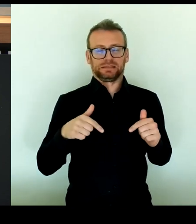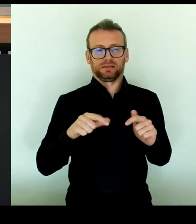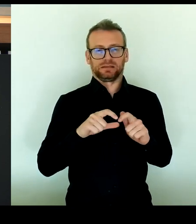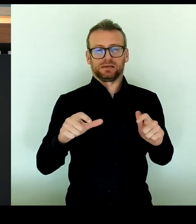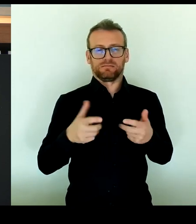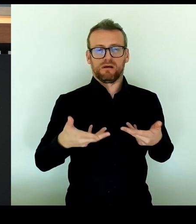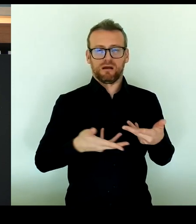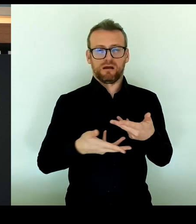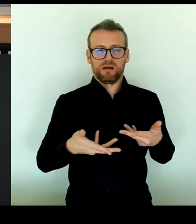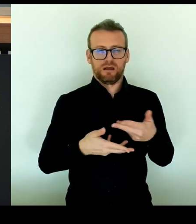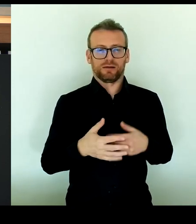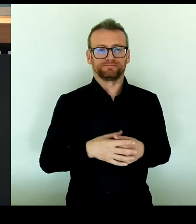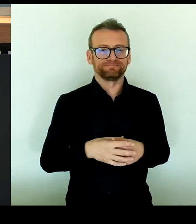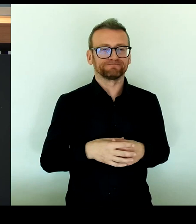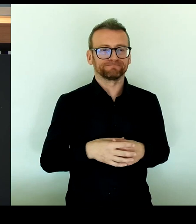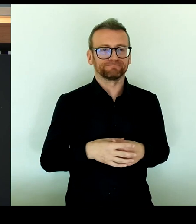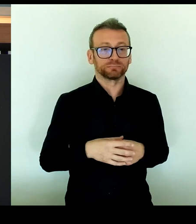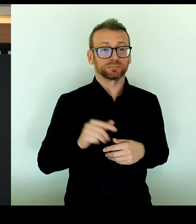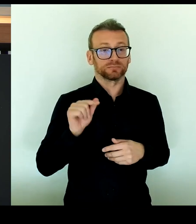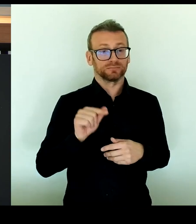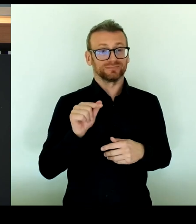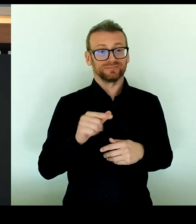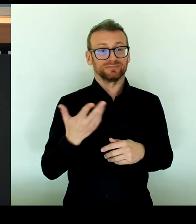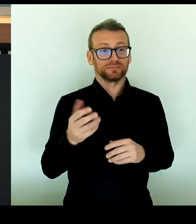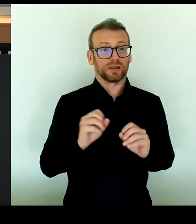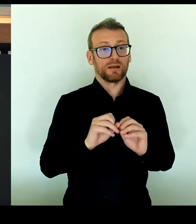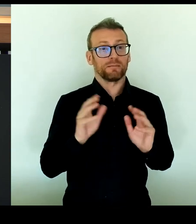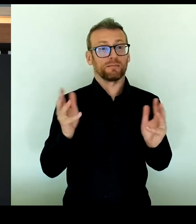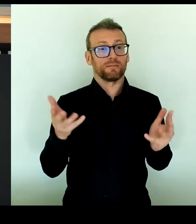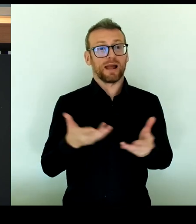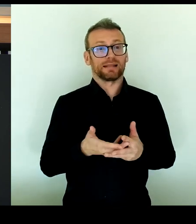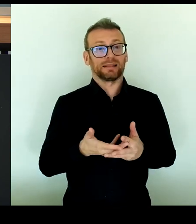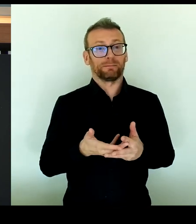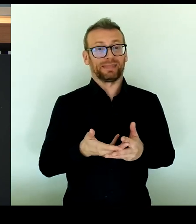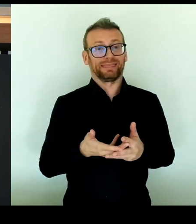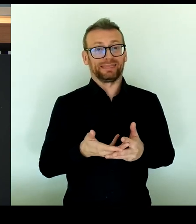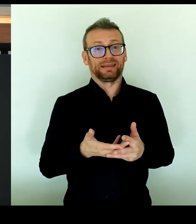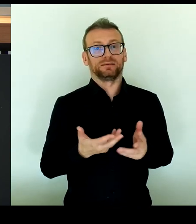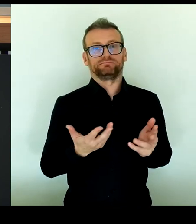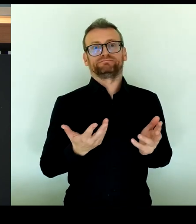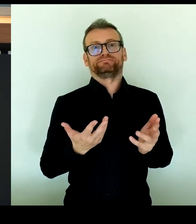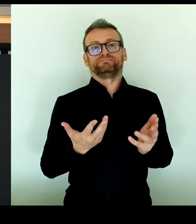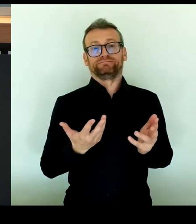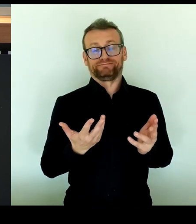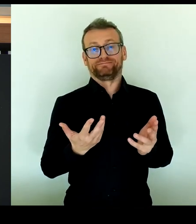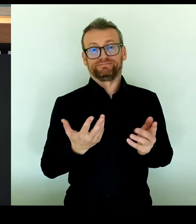digitalen Unterricht sorglos und unbeachtet lernen unbeobachtet lernen konnten.